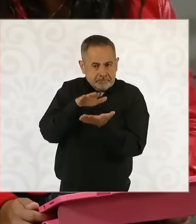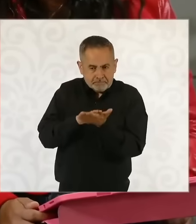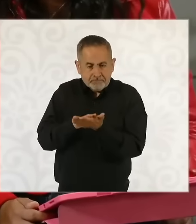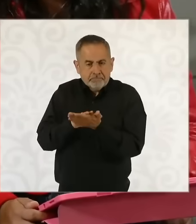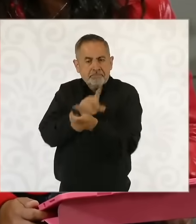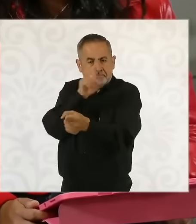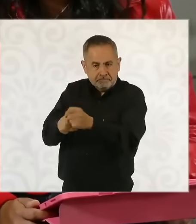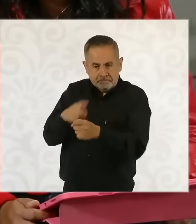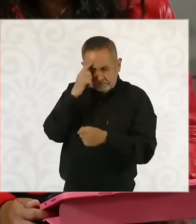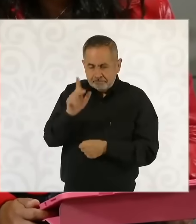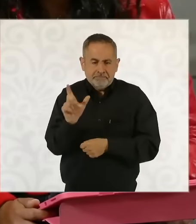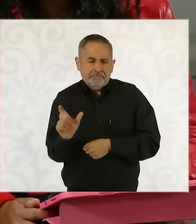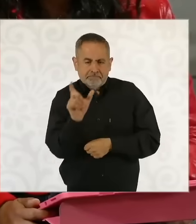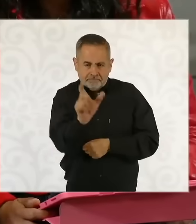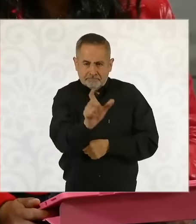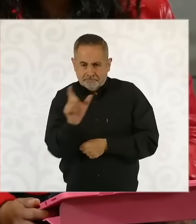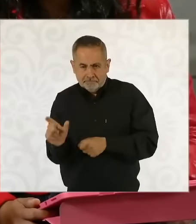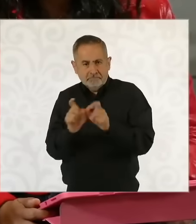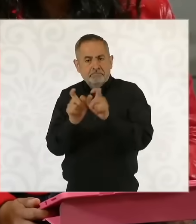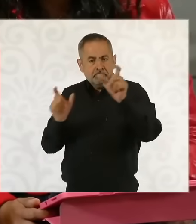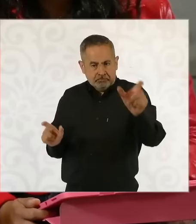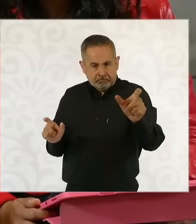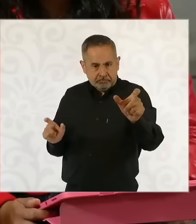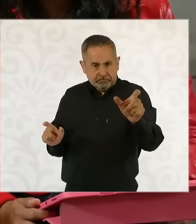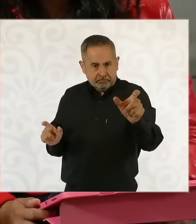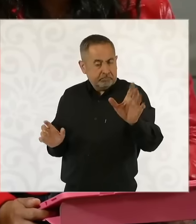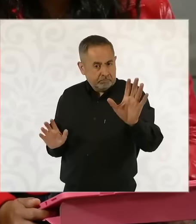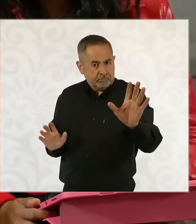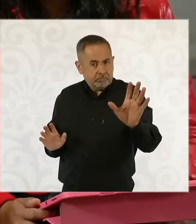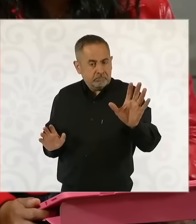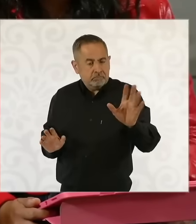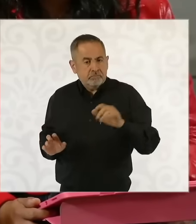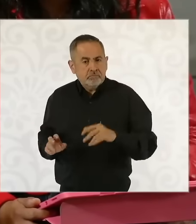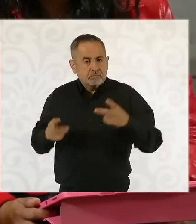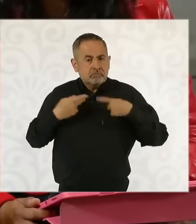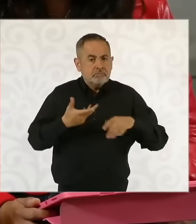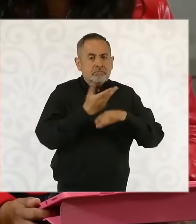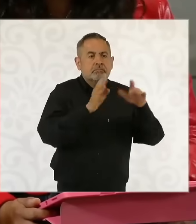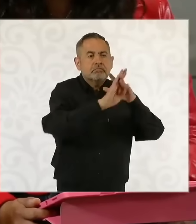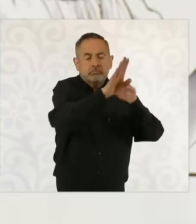para obtener esta tarjeta si son ilegales eh precisamente si es gente que no tiene papeles